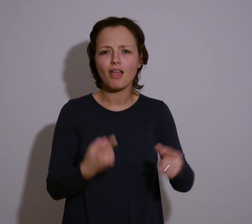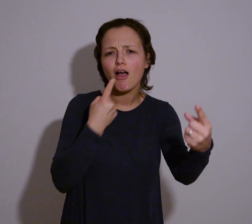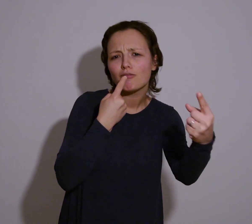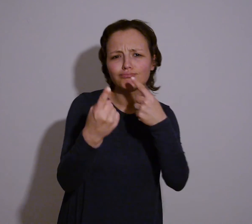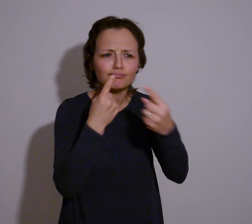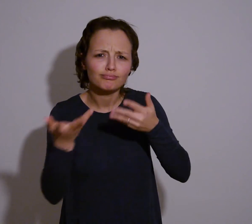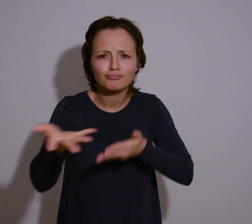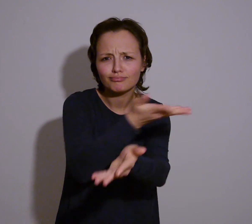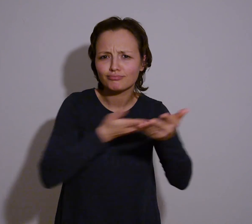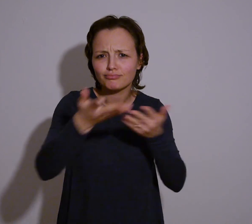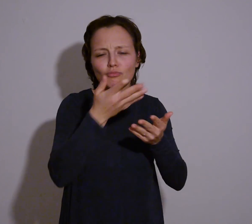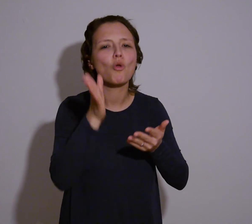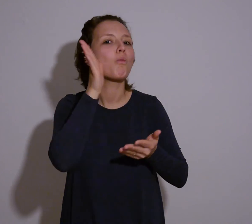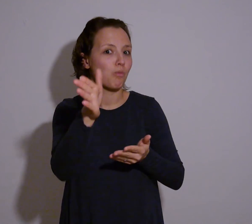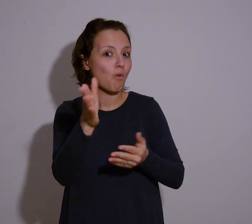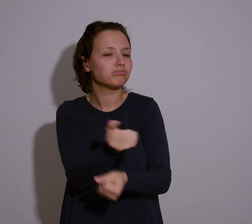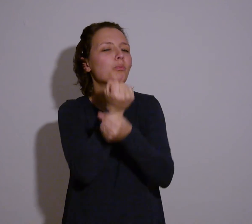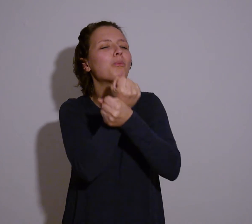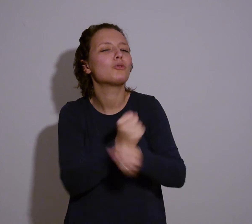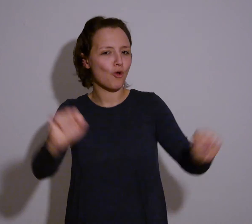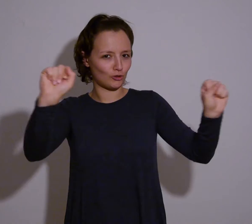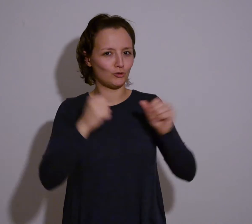Diskusija bo sproščene narave.